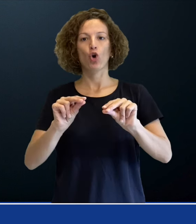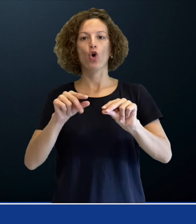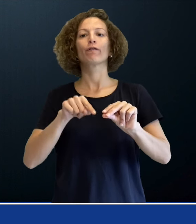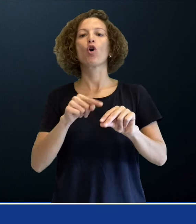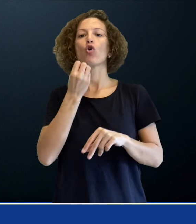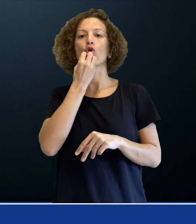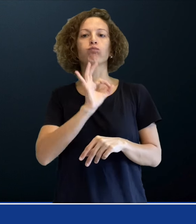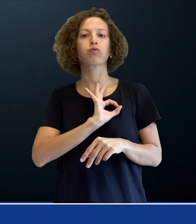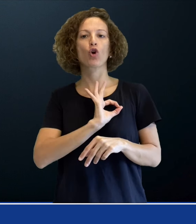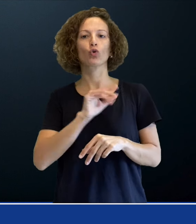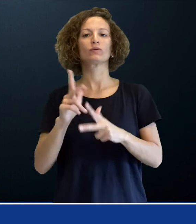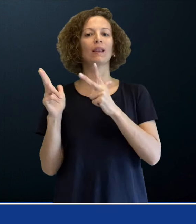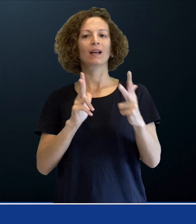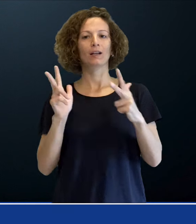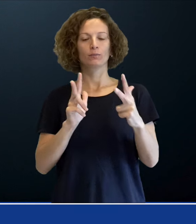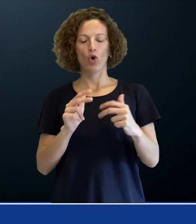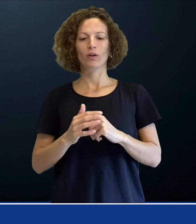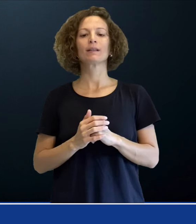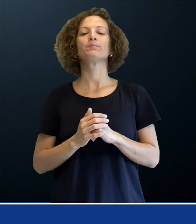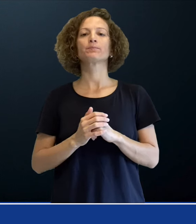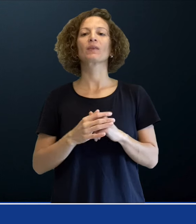Rinnovo Bonus Trasporti